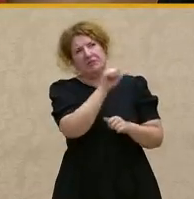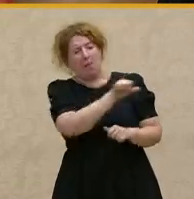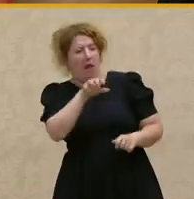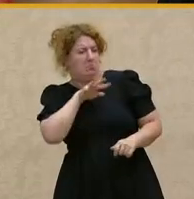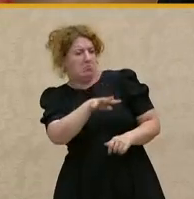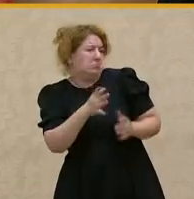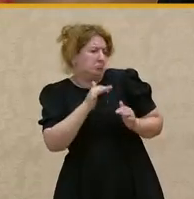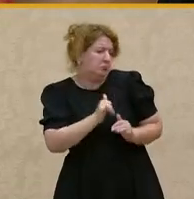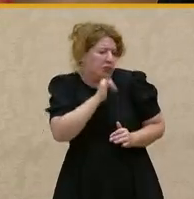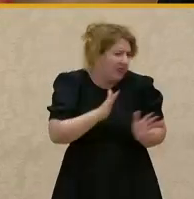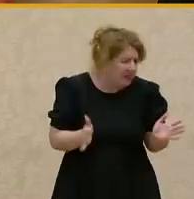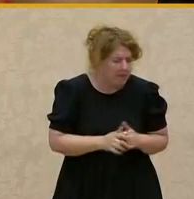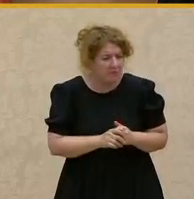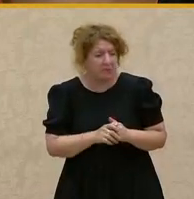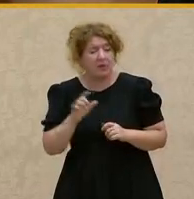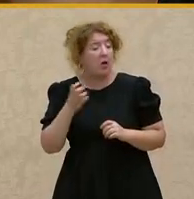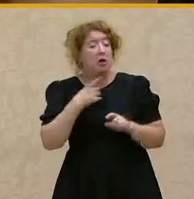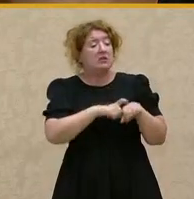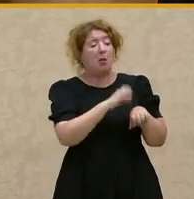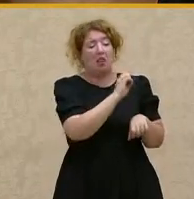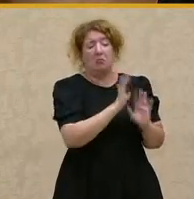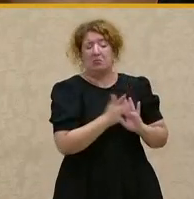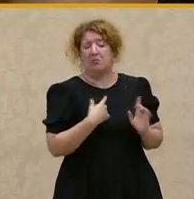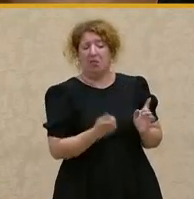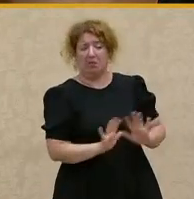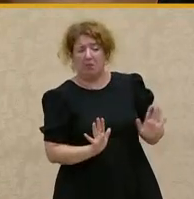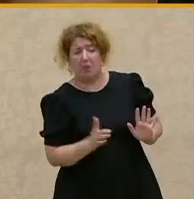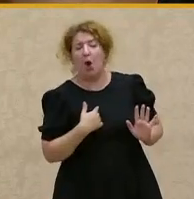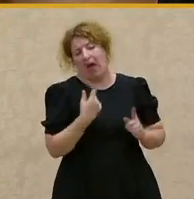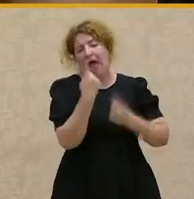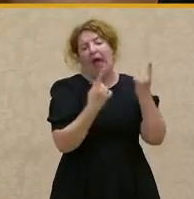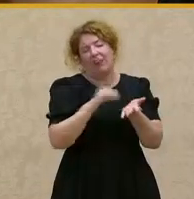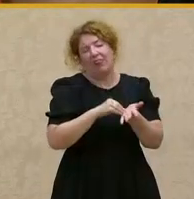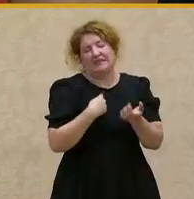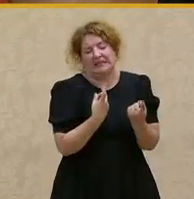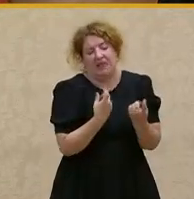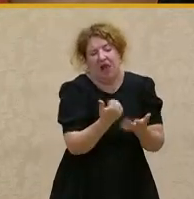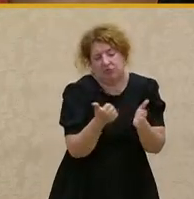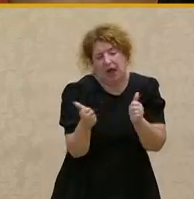las personas de tipo cero serían casos especiales pero con asistencia puntual.